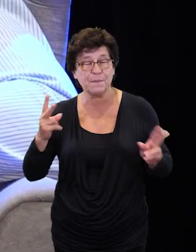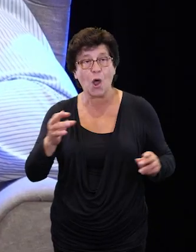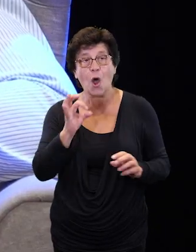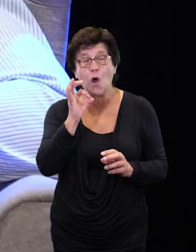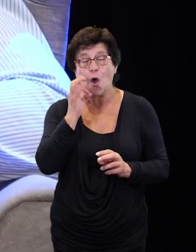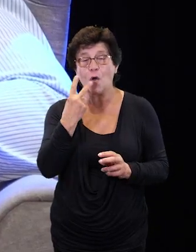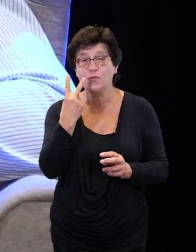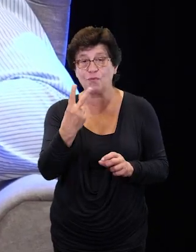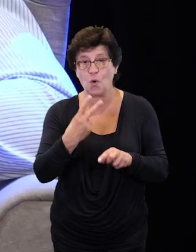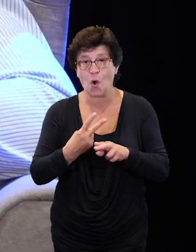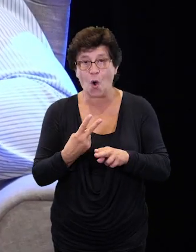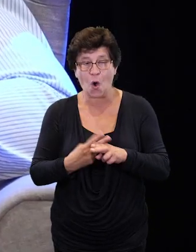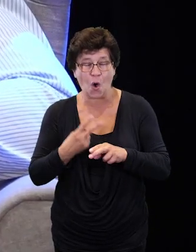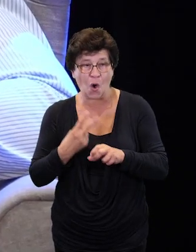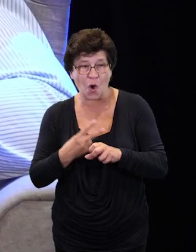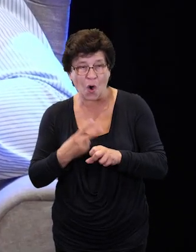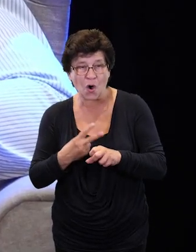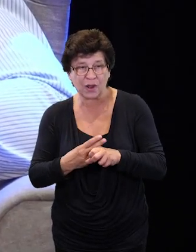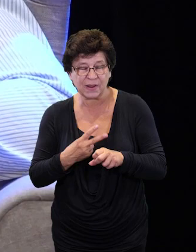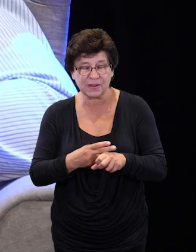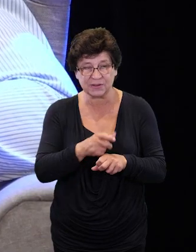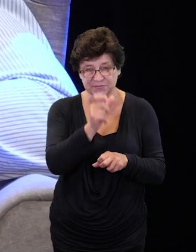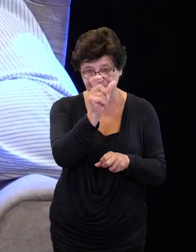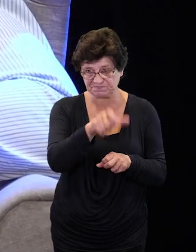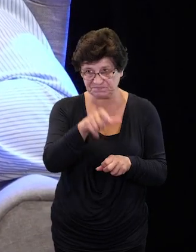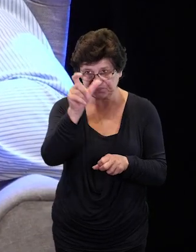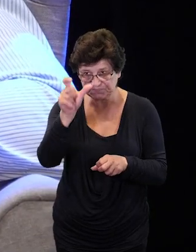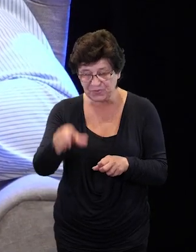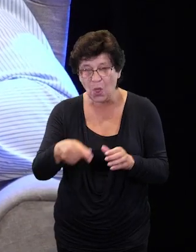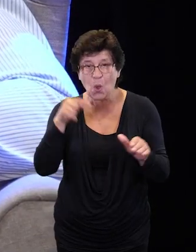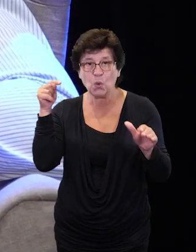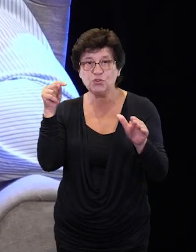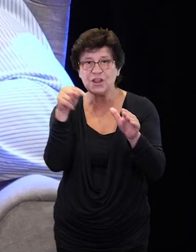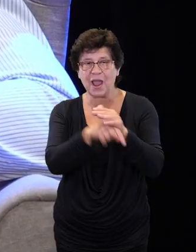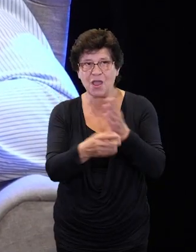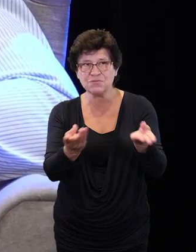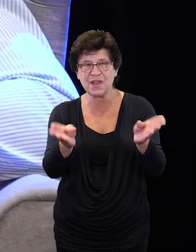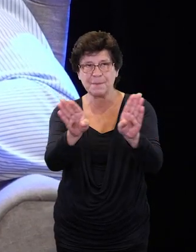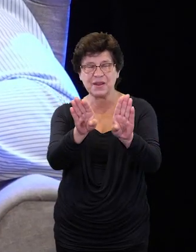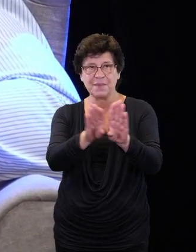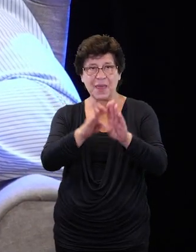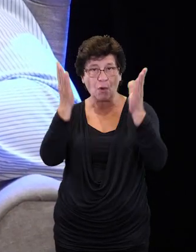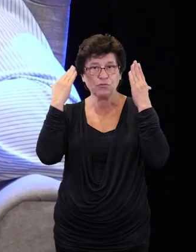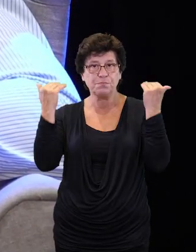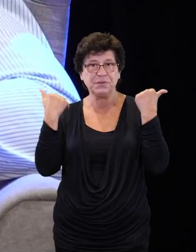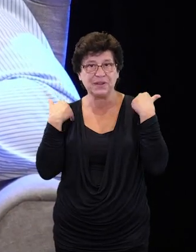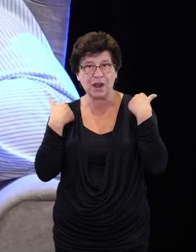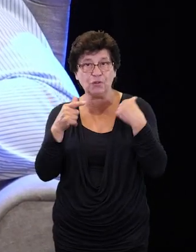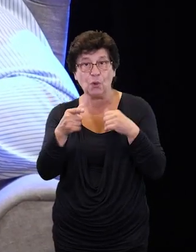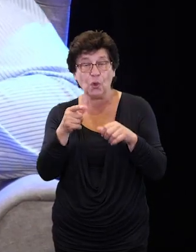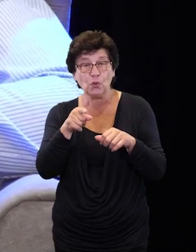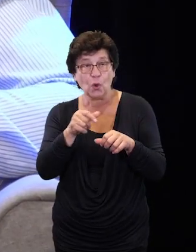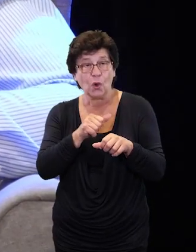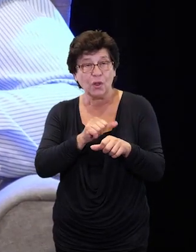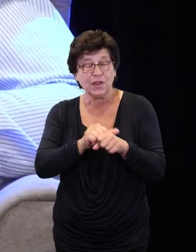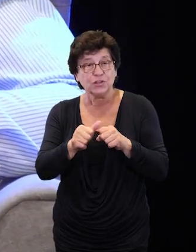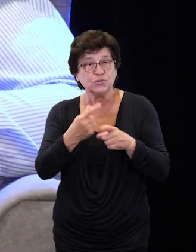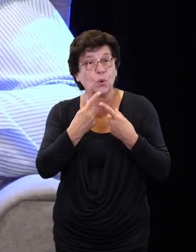którzy uciekają z zamkniętego szpitala. I to jest taki film, krótki metraż, który był przed pandemią zrobiony.